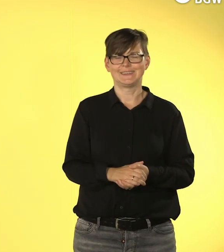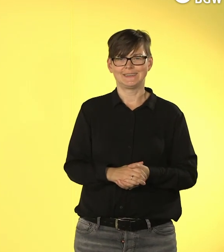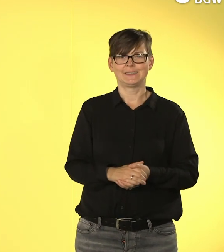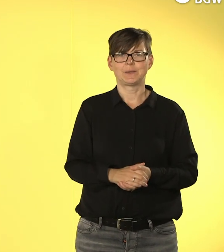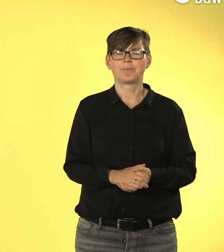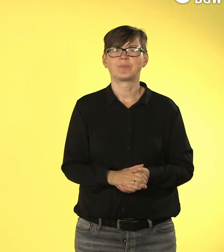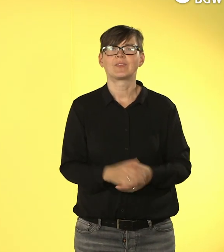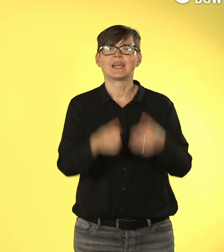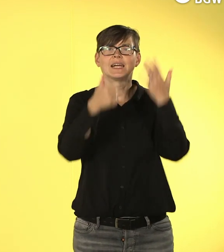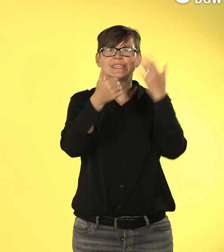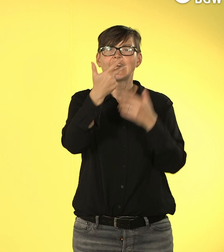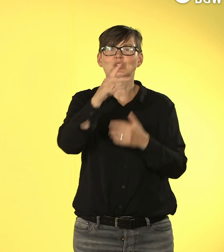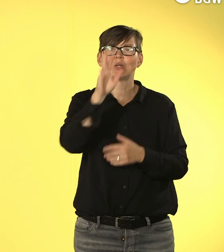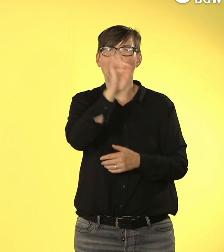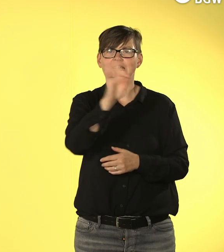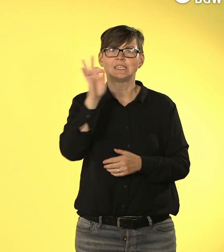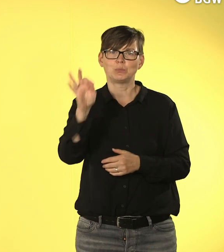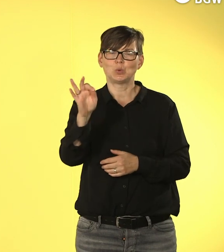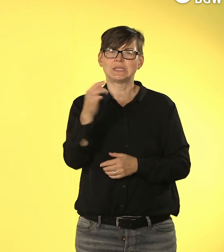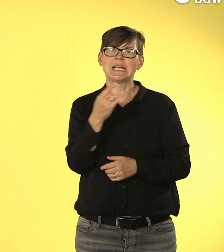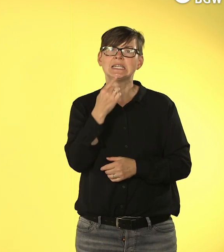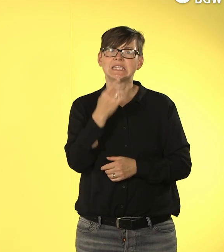36 % haben gevotet für: